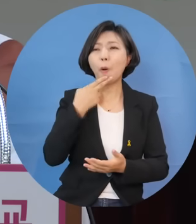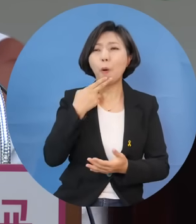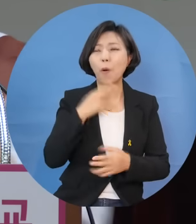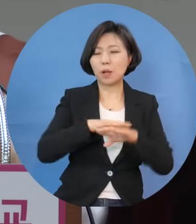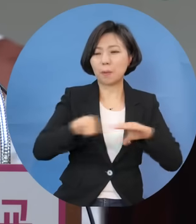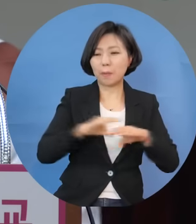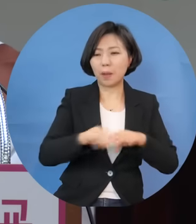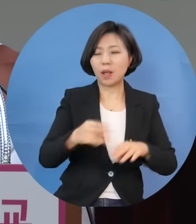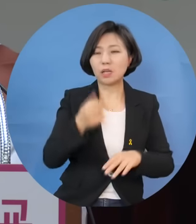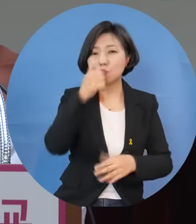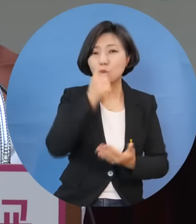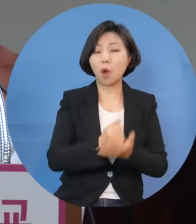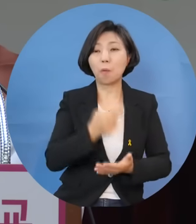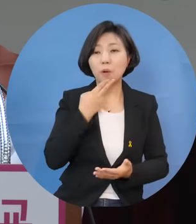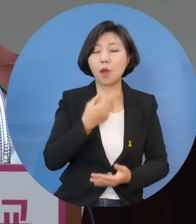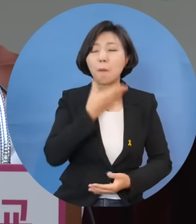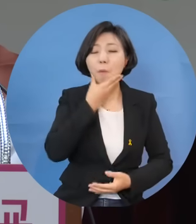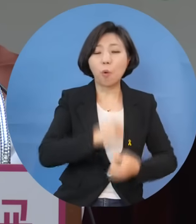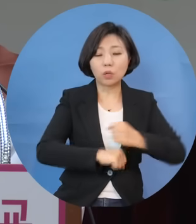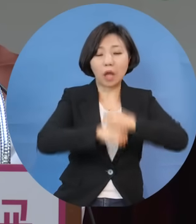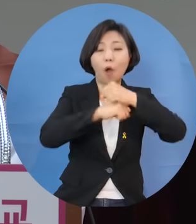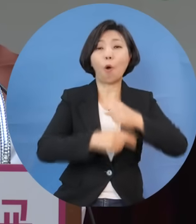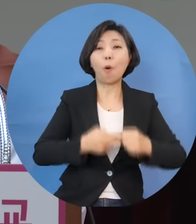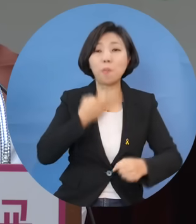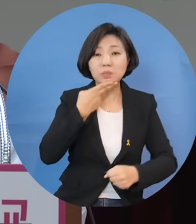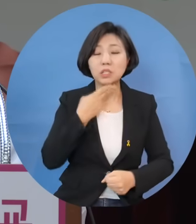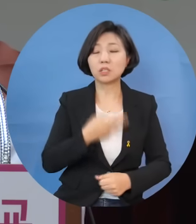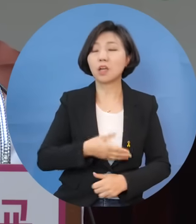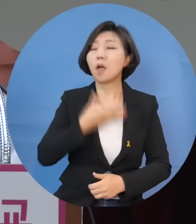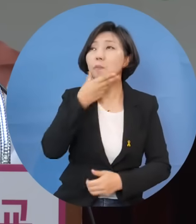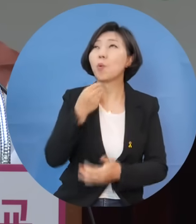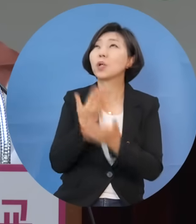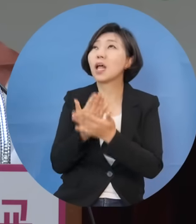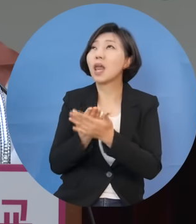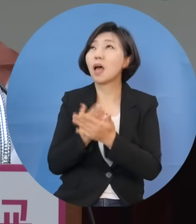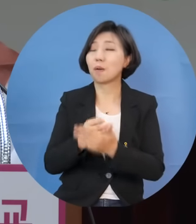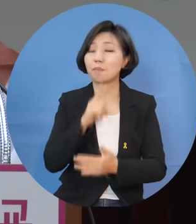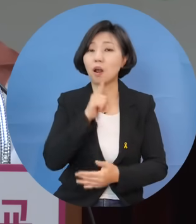복은 지어 놓지도 않고 뭐 달라고 한다? 복 달라고 하잖아요.